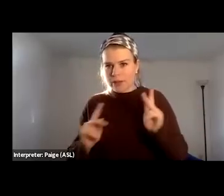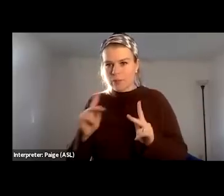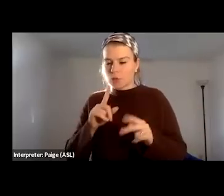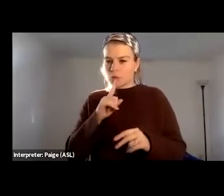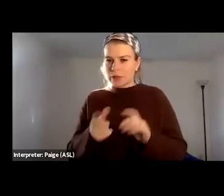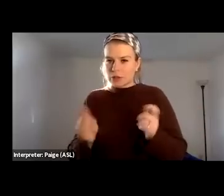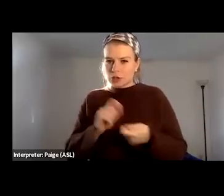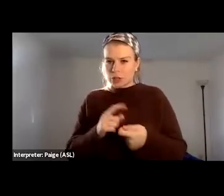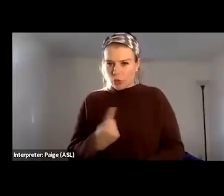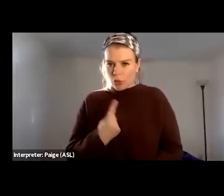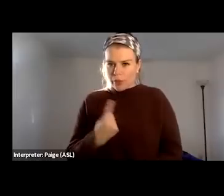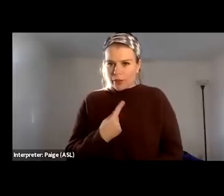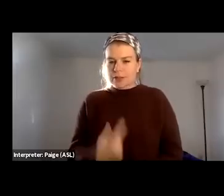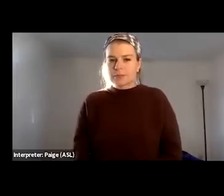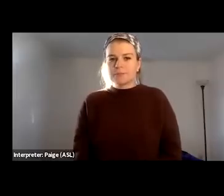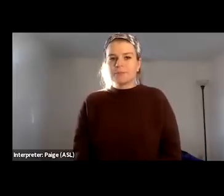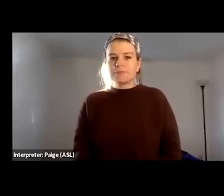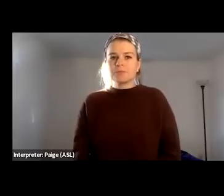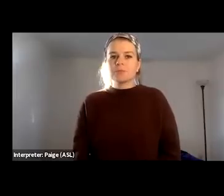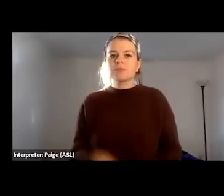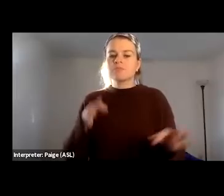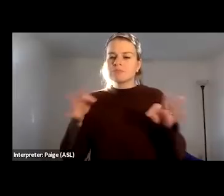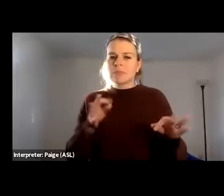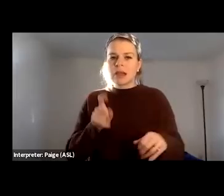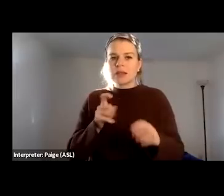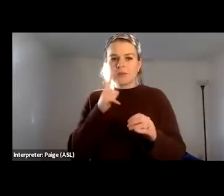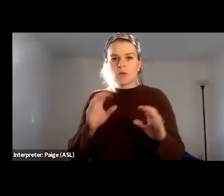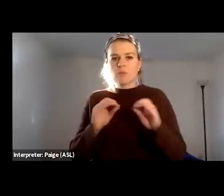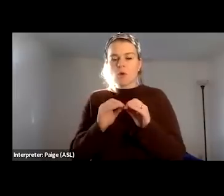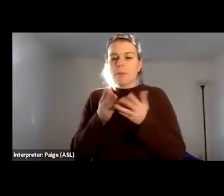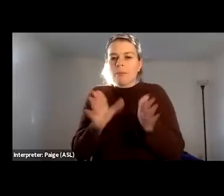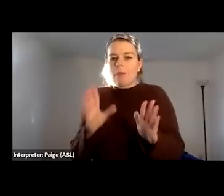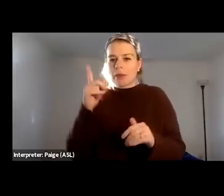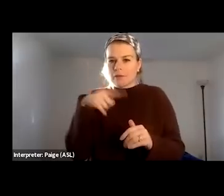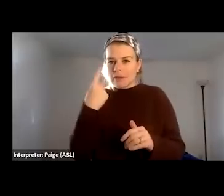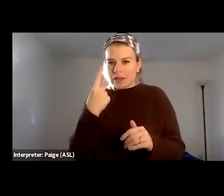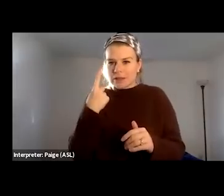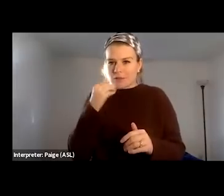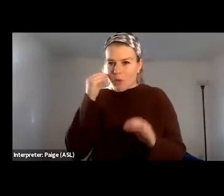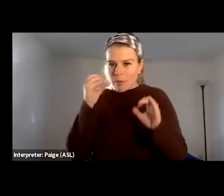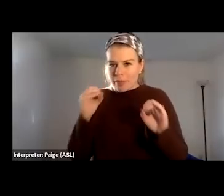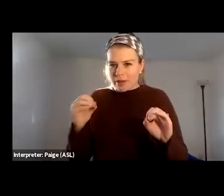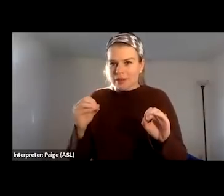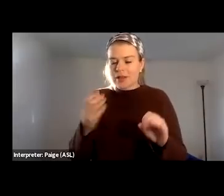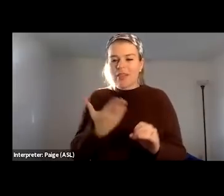Por ejemplo, Susan describió la necesidad de más rostros públicos del sinhogarismo, dijo: "Las cosas no cambiarán